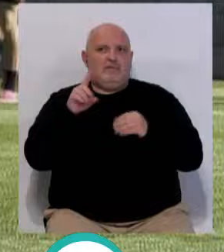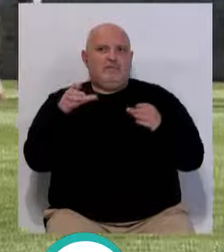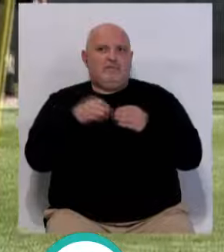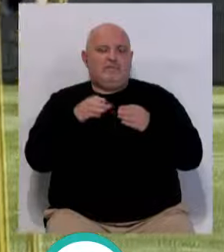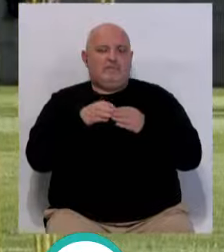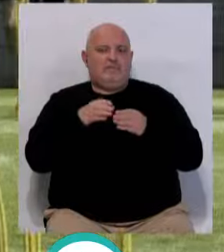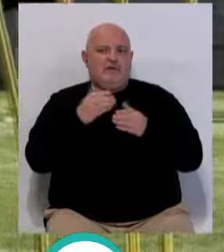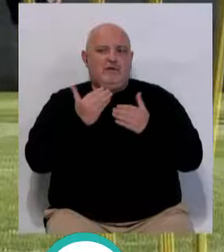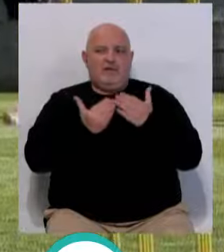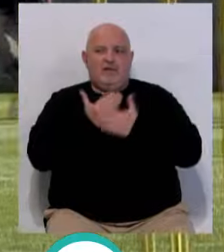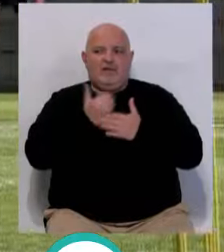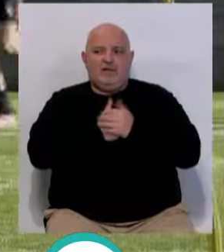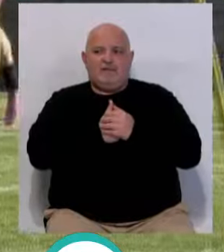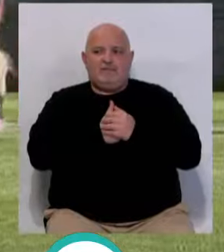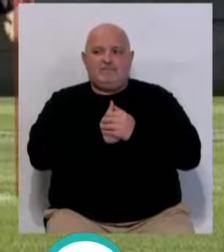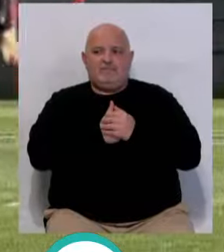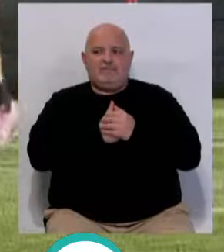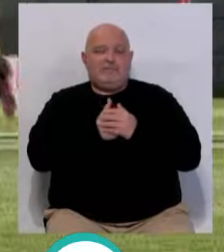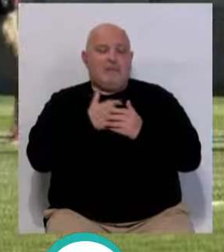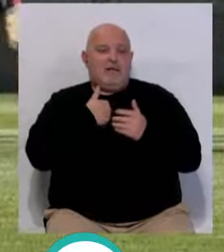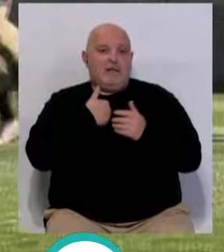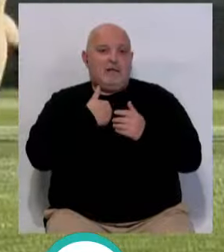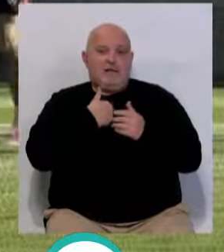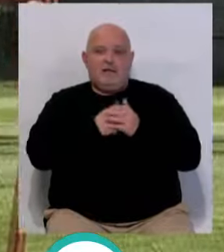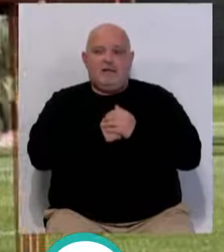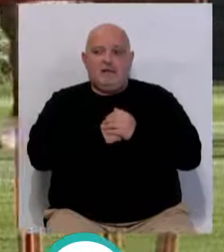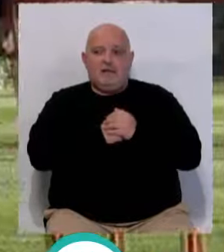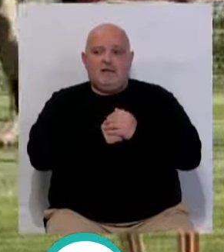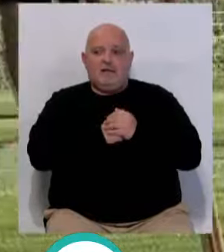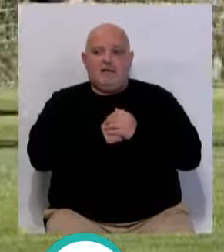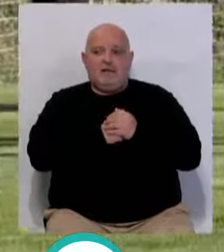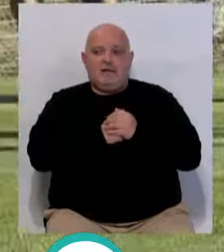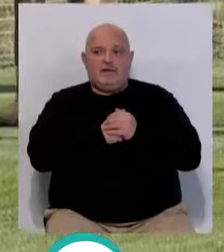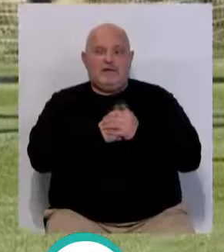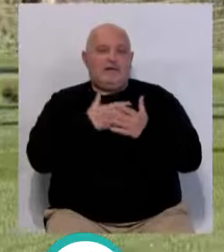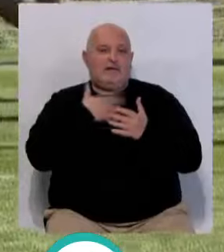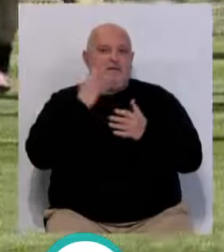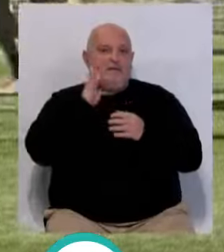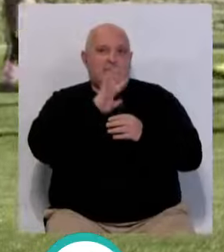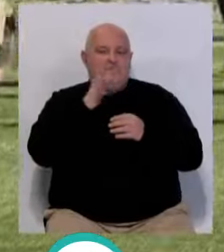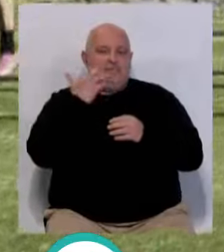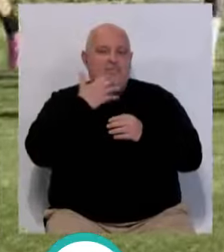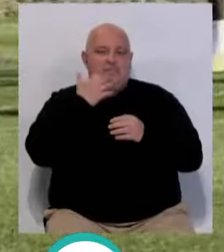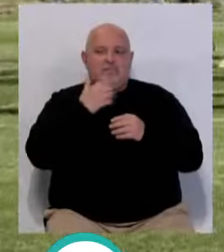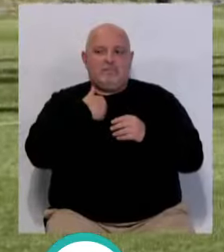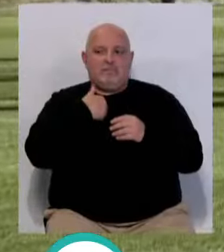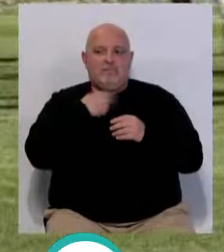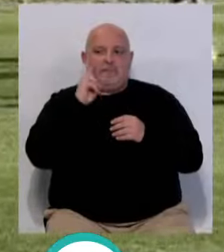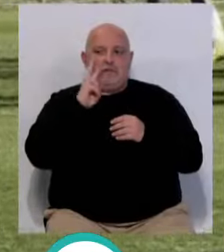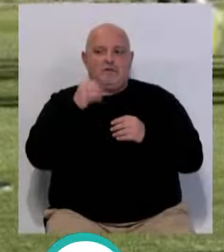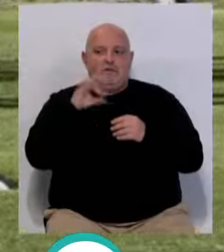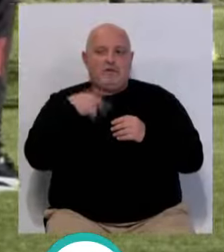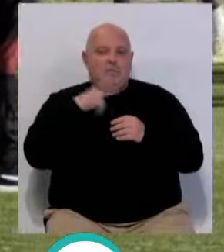la jornada a mí un jug que me gusta sé puede ser una rara abis en este tema pero yo a mí me gusta